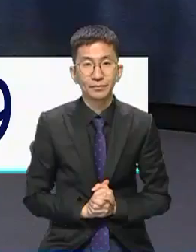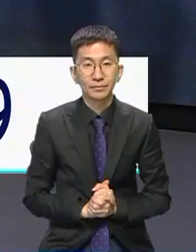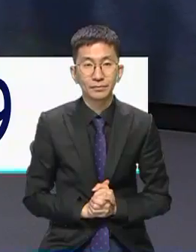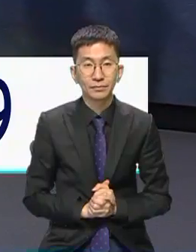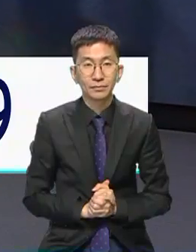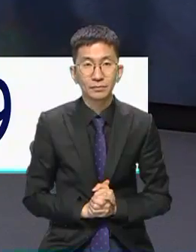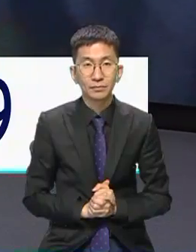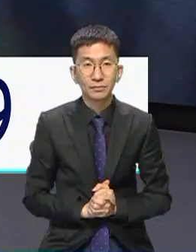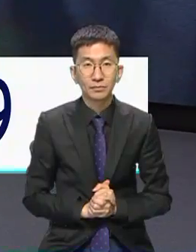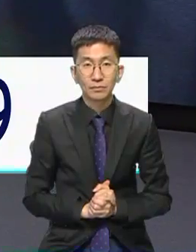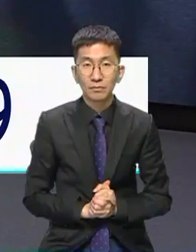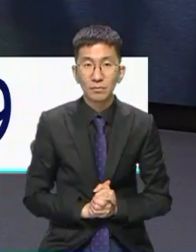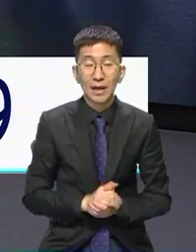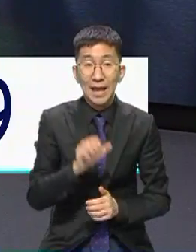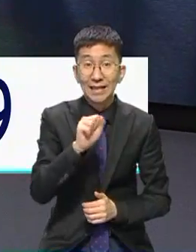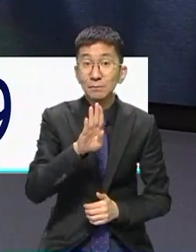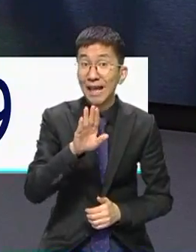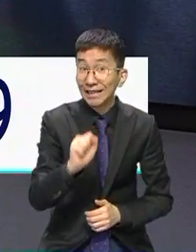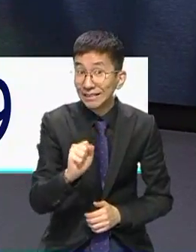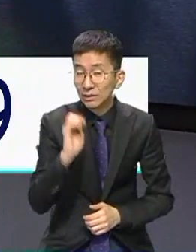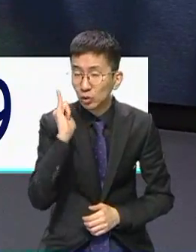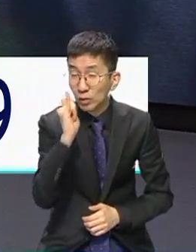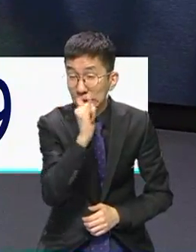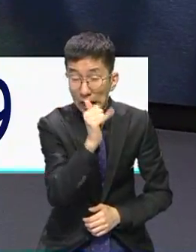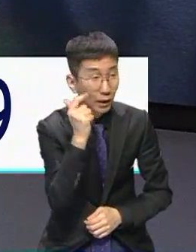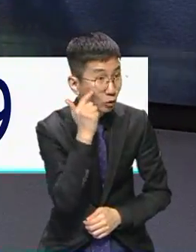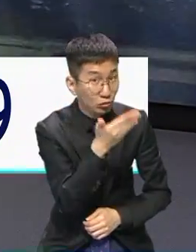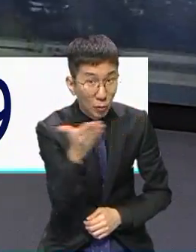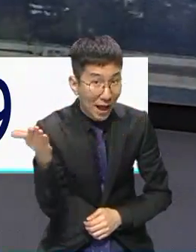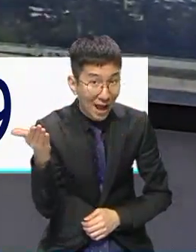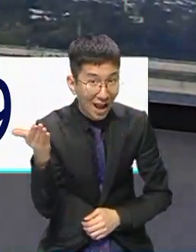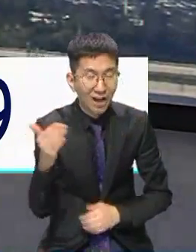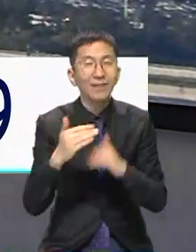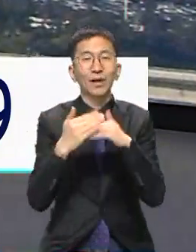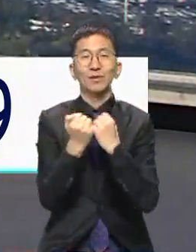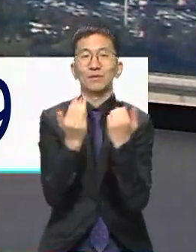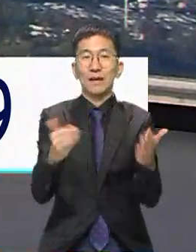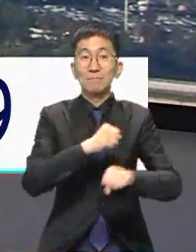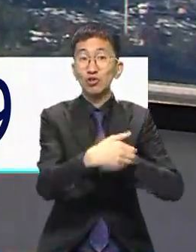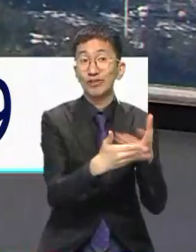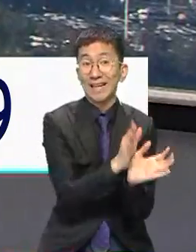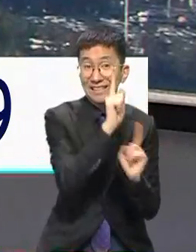(앵커) 어제에 이어 SBS 여론조사 결과 전해 드립니다. 민주당 이재명 대선 후보의 국토보유세